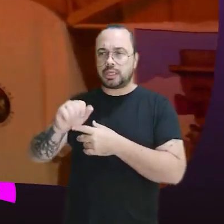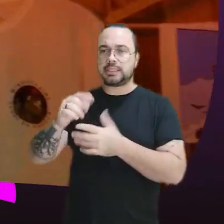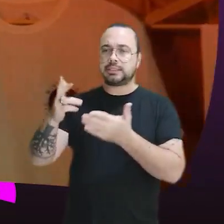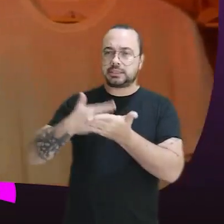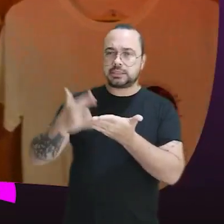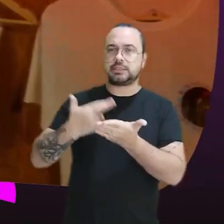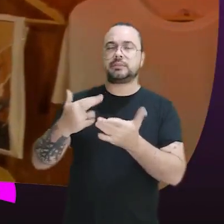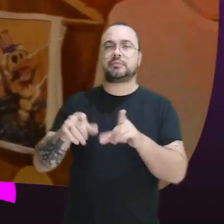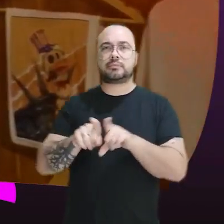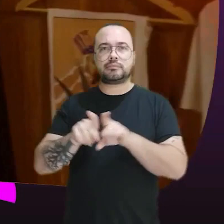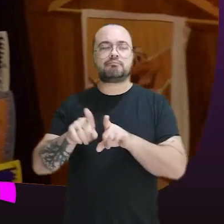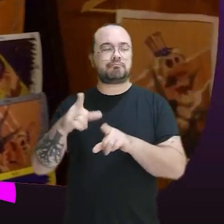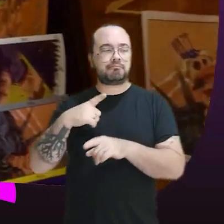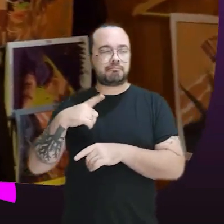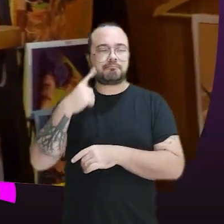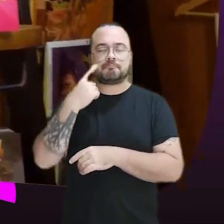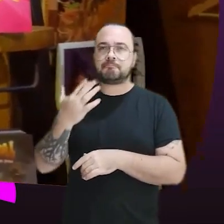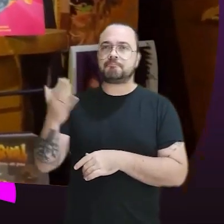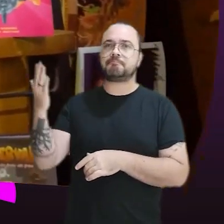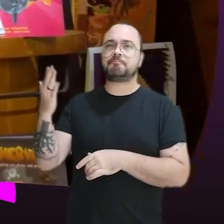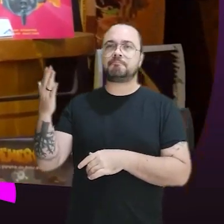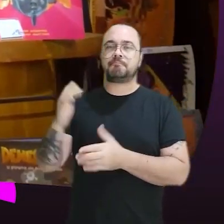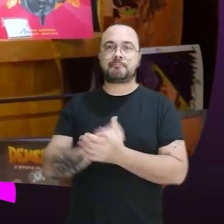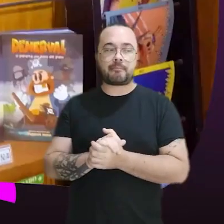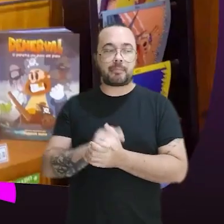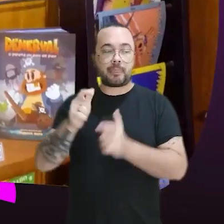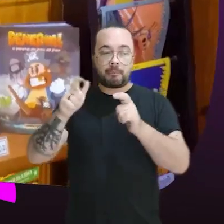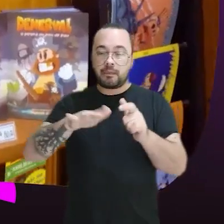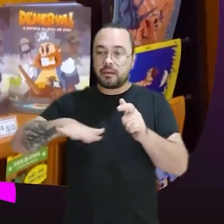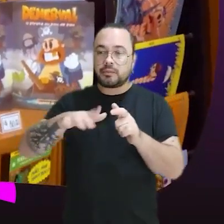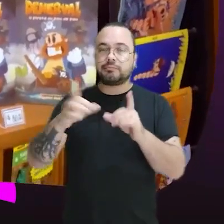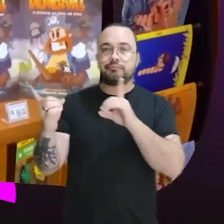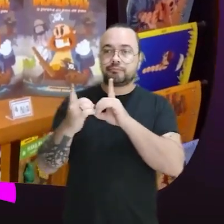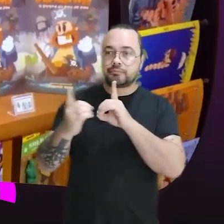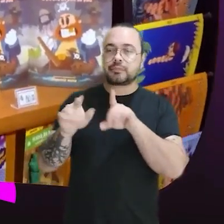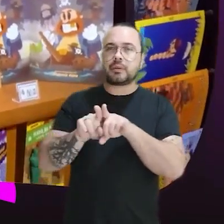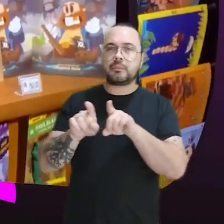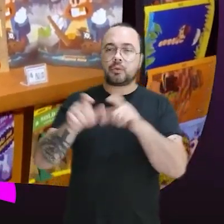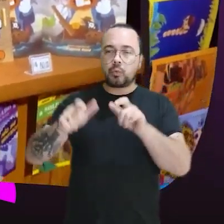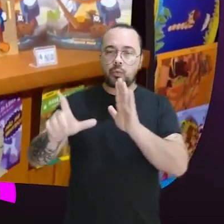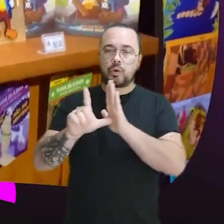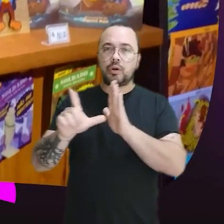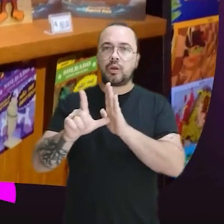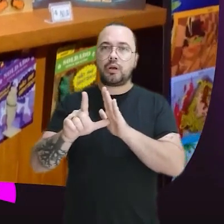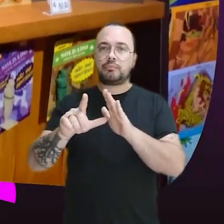pra comprar porcaria, como tem ali mesmo no... na própria lojinha. Ah, essa aqui é a recepção, onde também tem nossa lojinha. No primeiro andar a gente tem um bar,